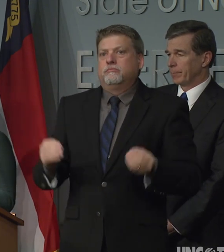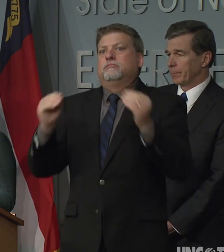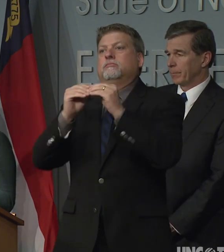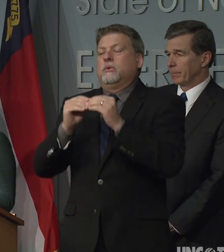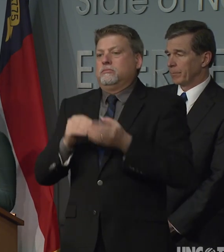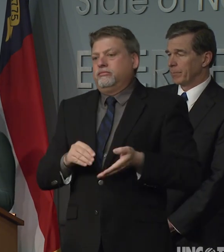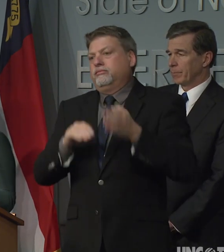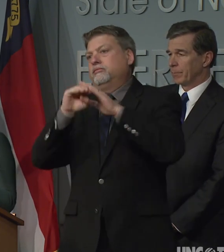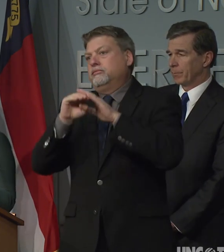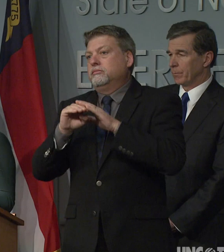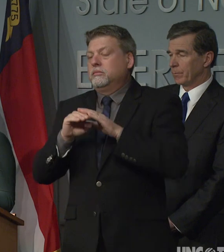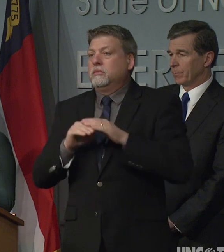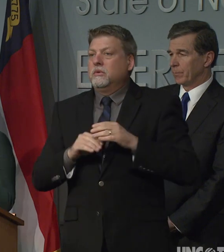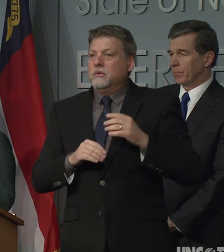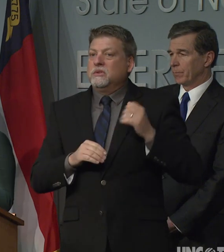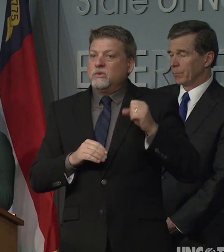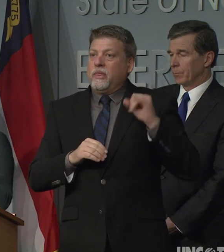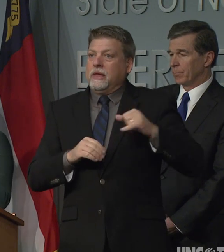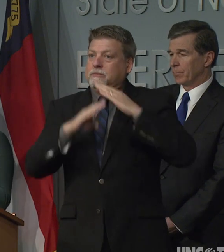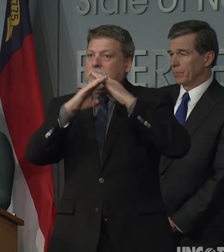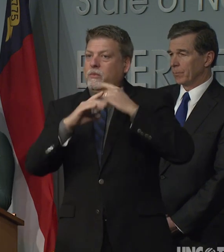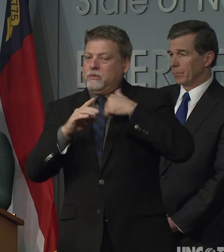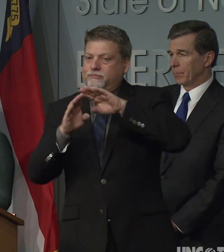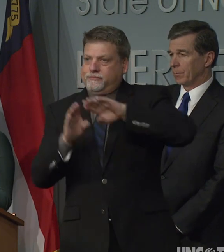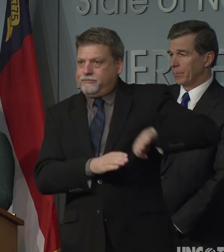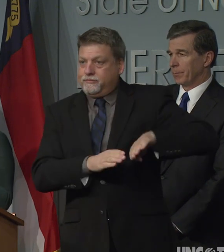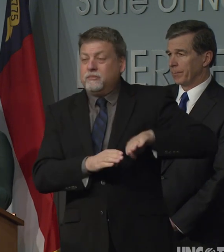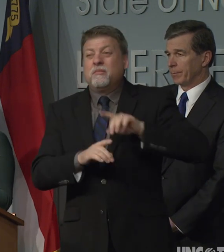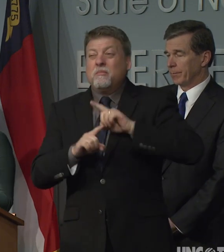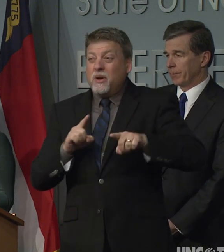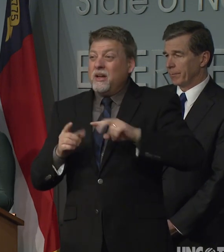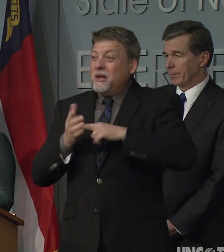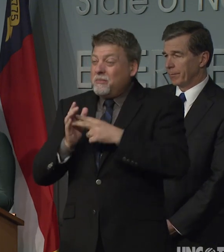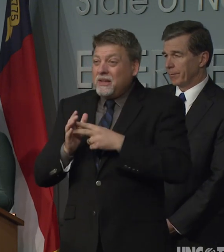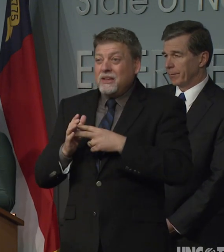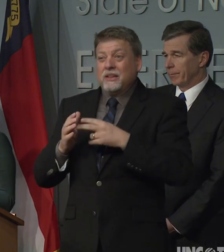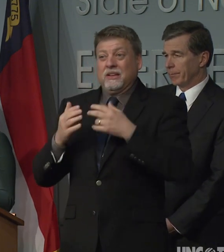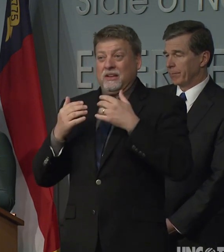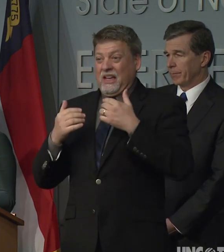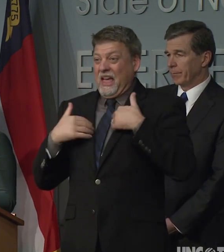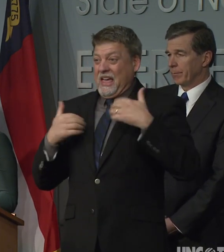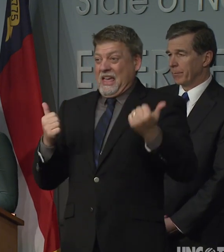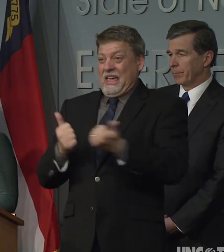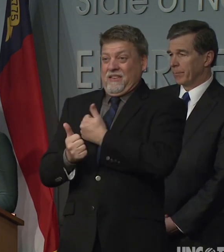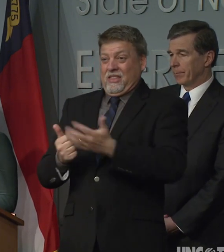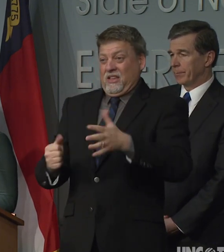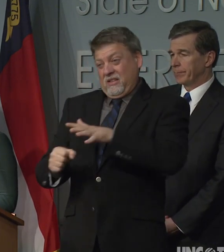La situación está mucho mejor que la semana pasada claro No quiero decir que yahir superamos todos los desafíos en